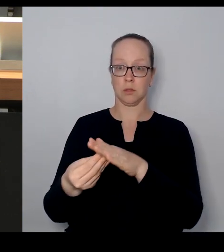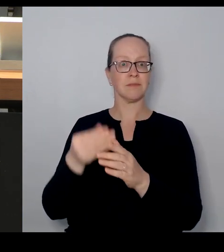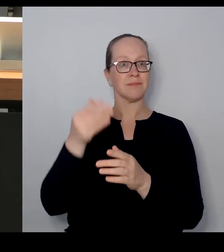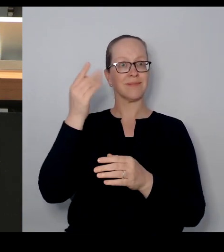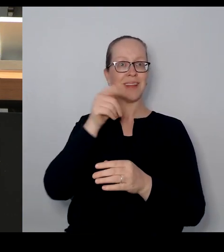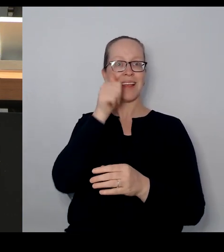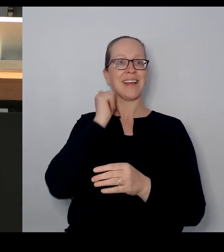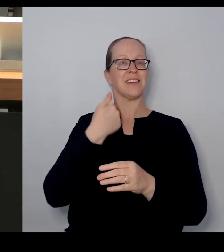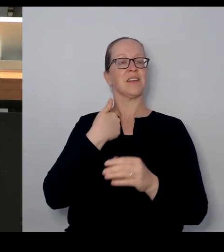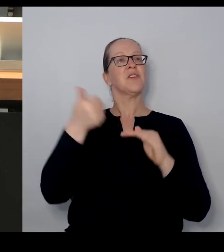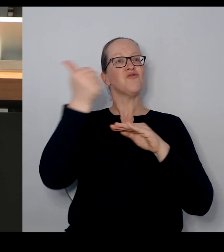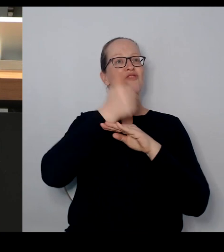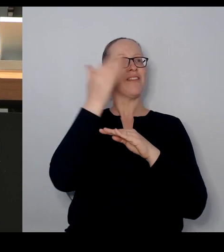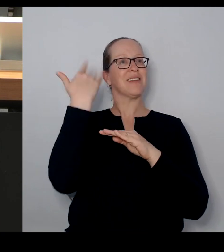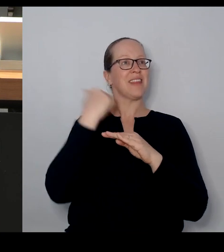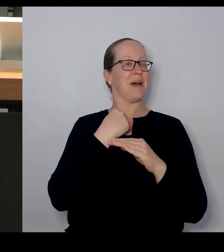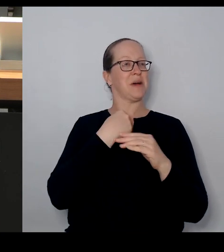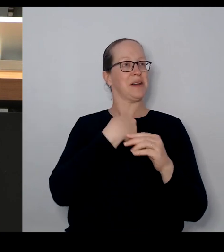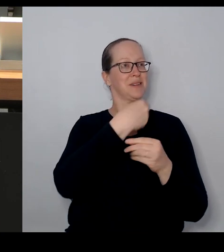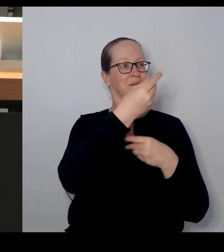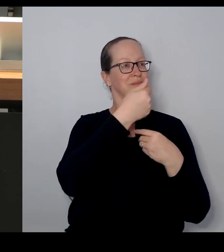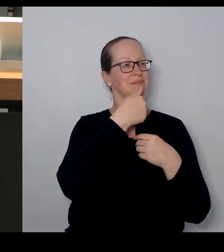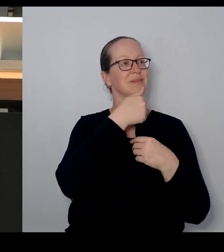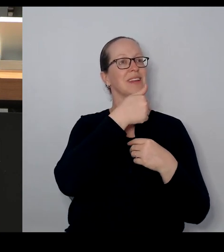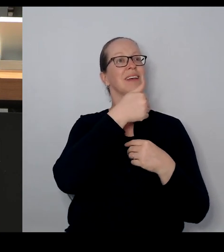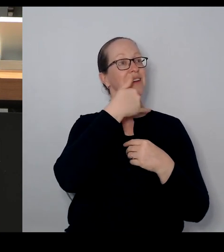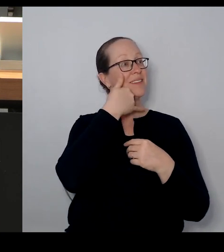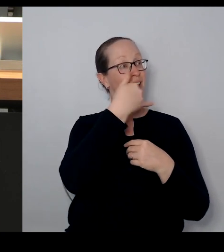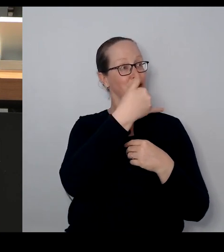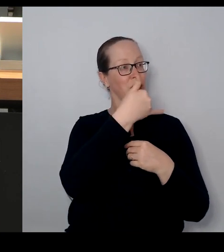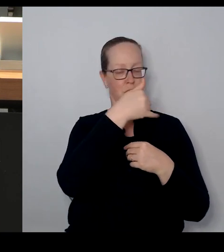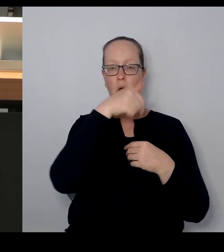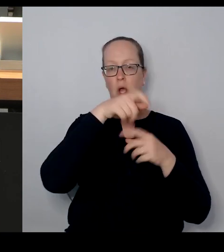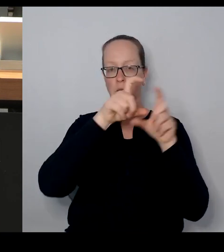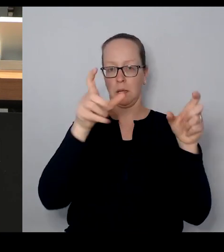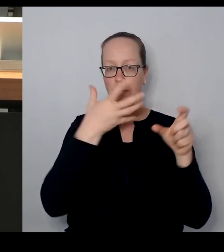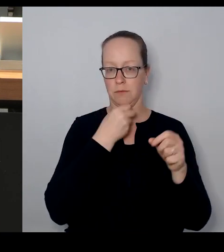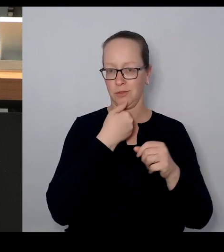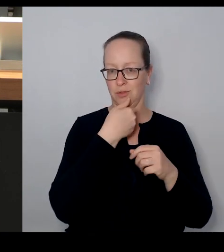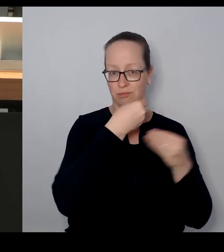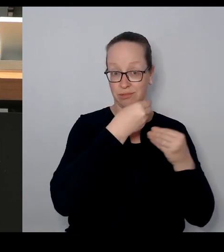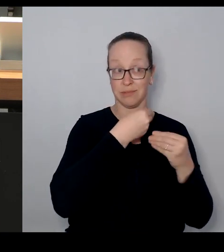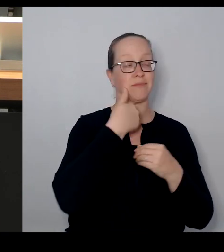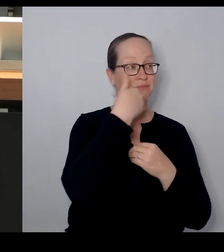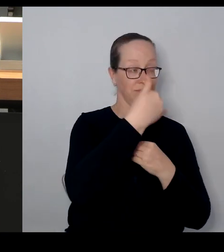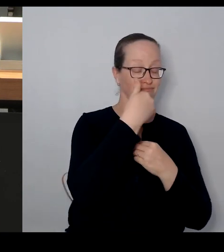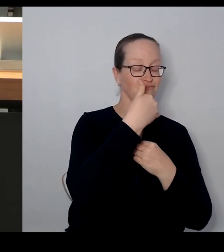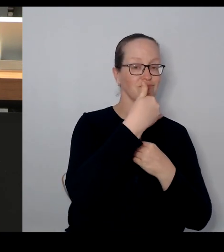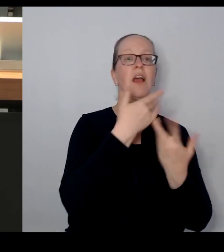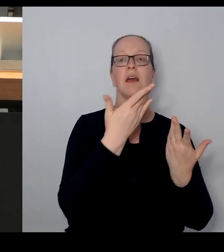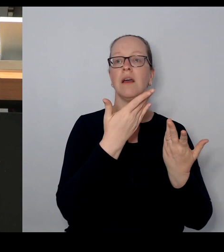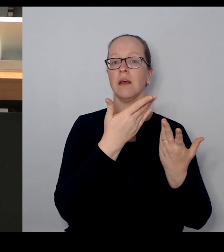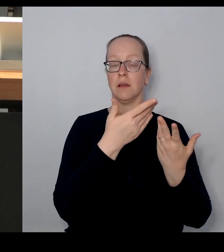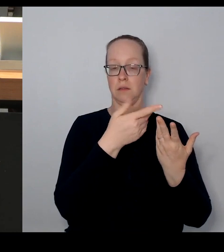brachte es auf ganz einfach auf den Punkt. Anfragen von Menschen, die Hilfe zur Pflege beantragen